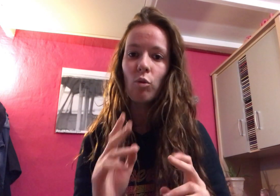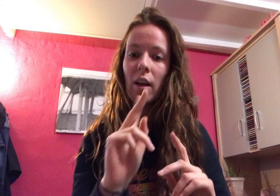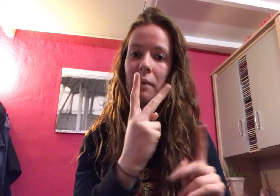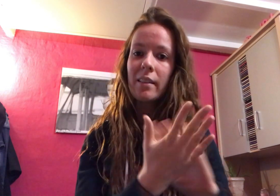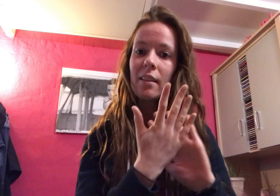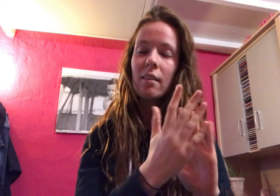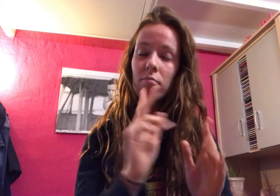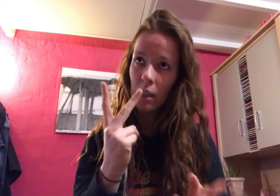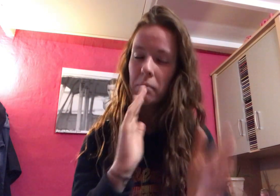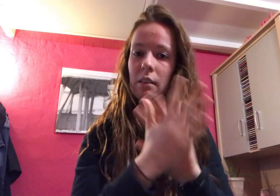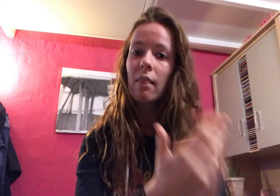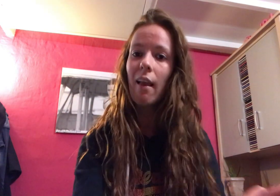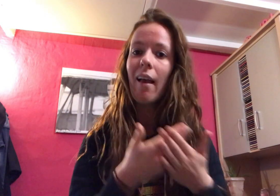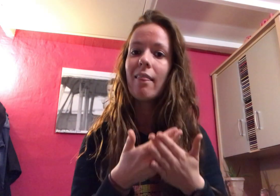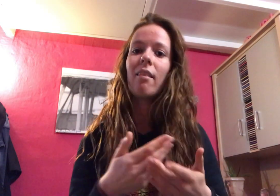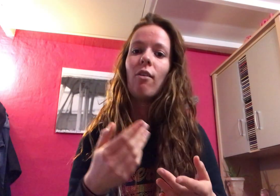le Kap Signes m’a soutenu